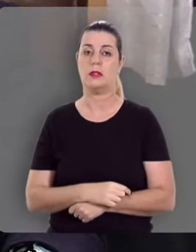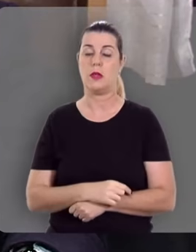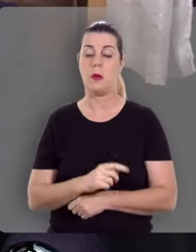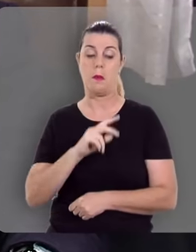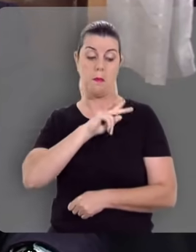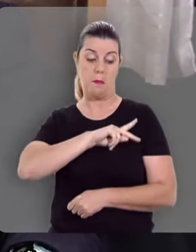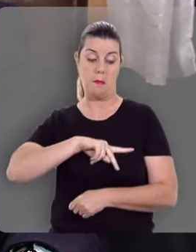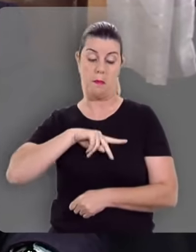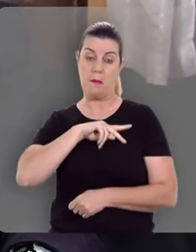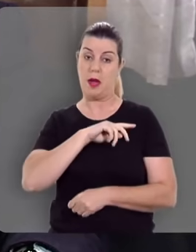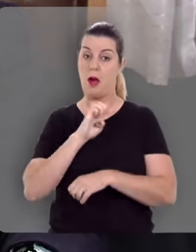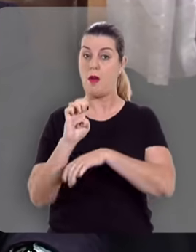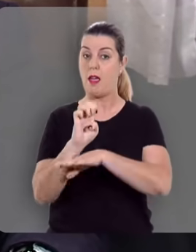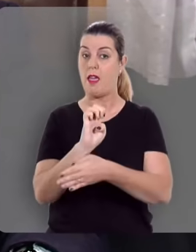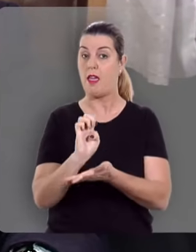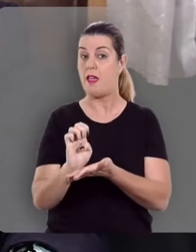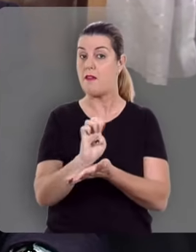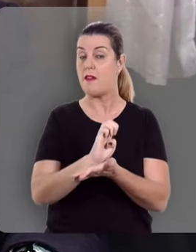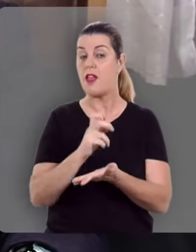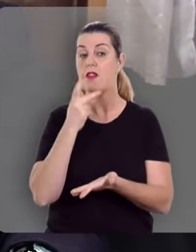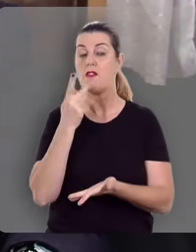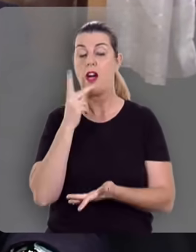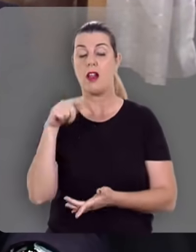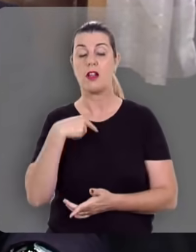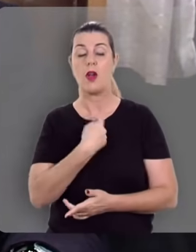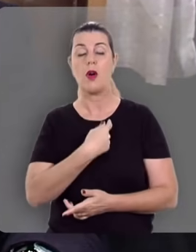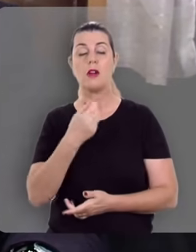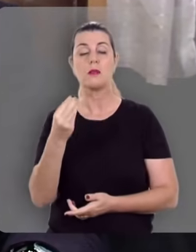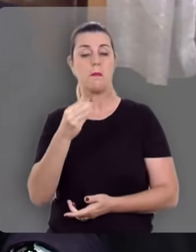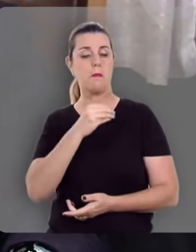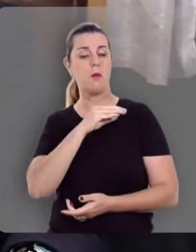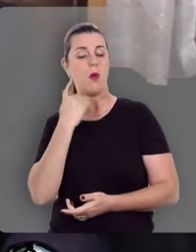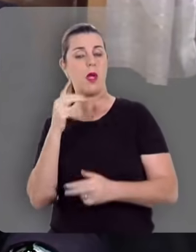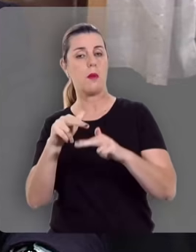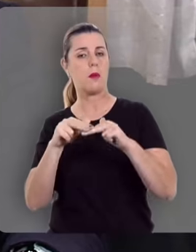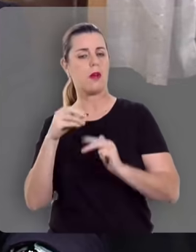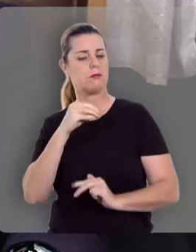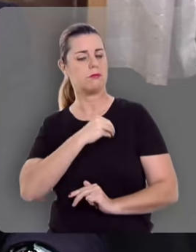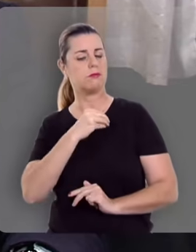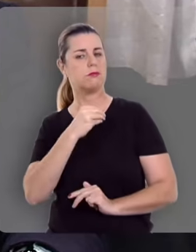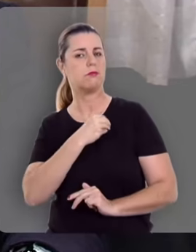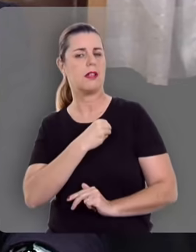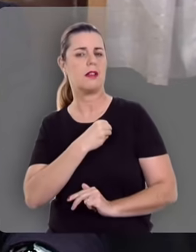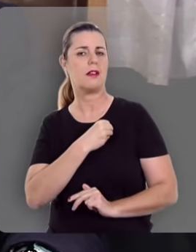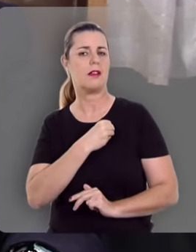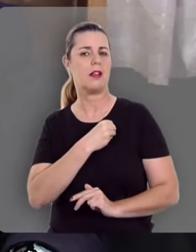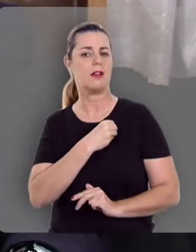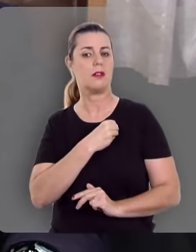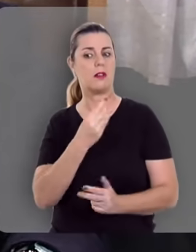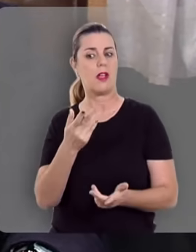diz que nós estamos mortos nos vossos delitos e pecados e se eu disser para o morto anda morto